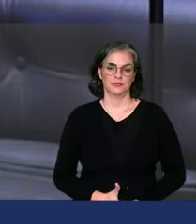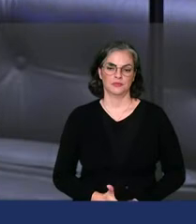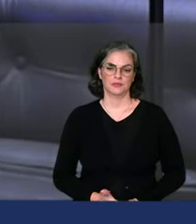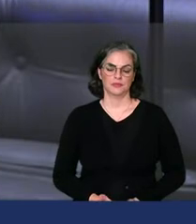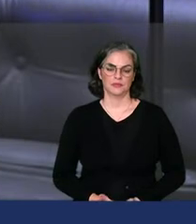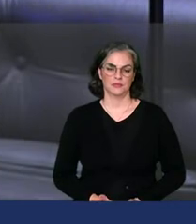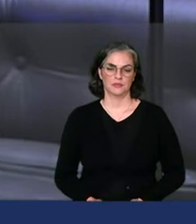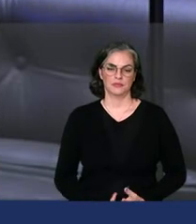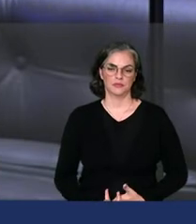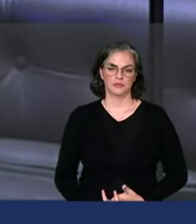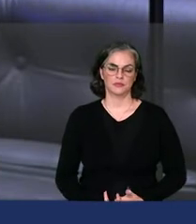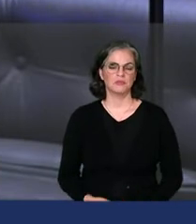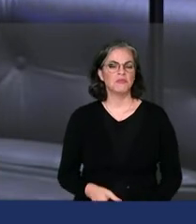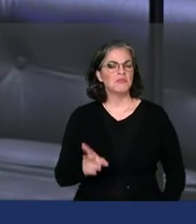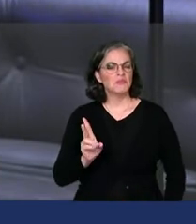MESMO, DA MESMA RELATARIA, ELE DESTACA PARA OUTROS SEGMENTOS,